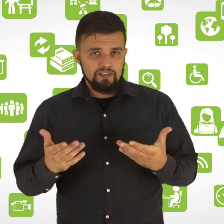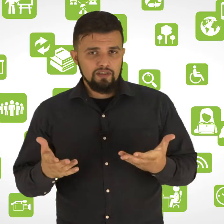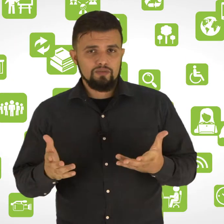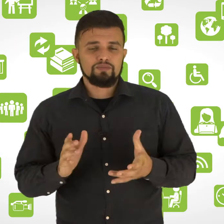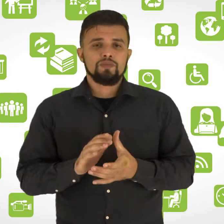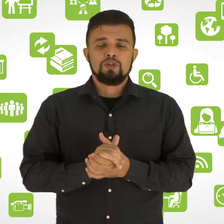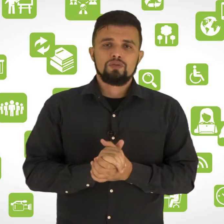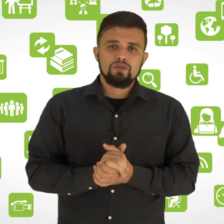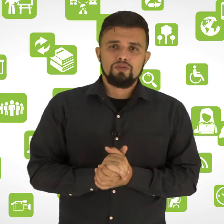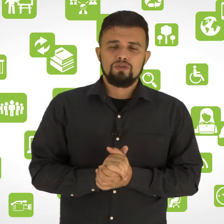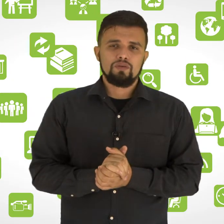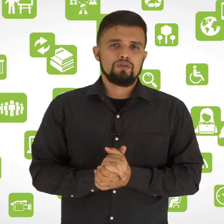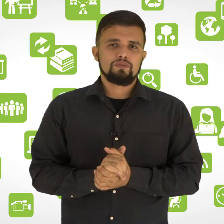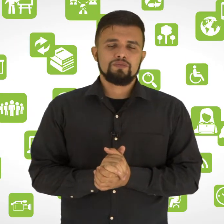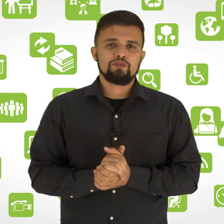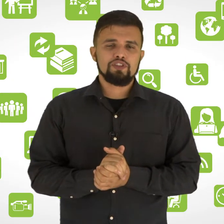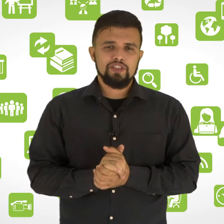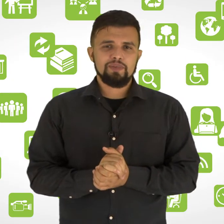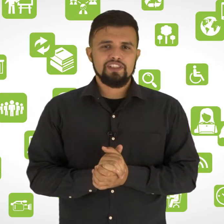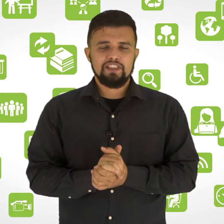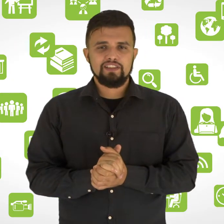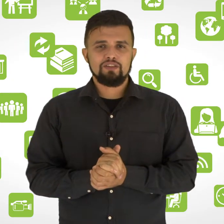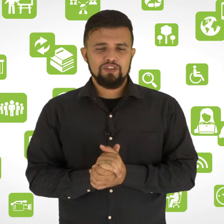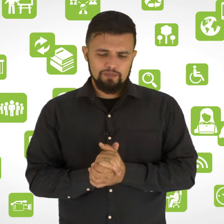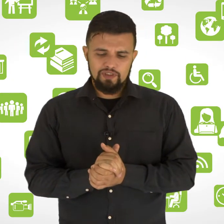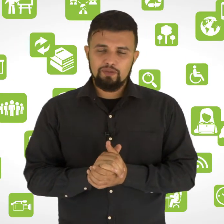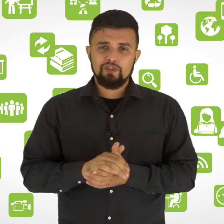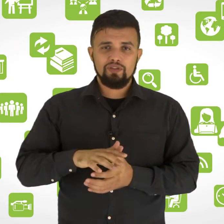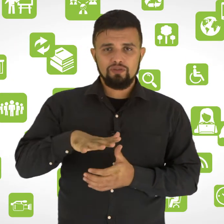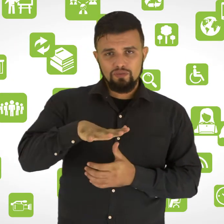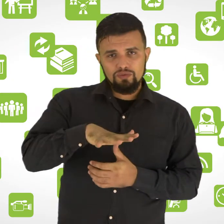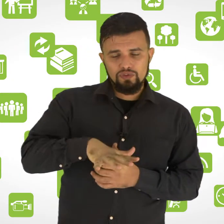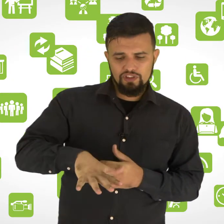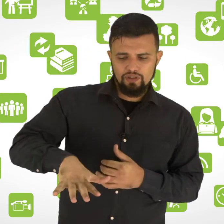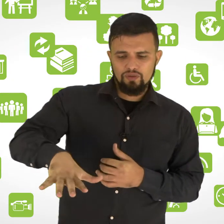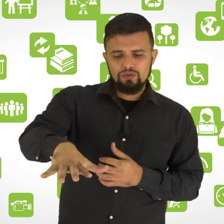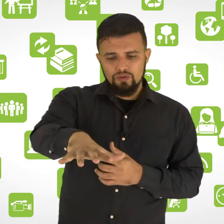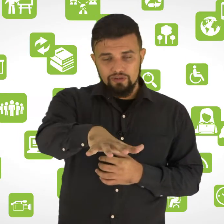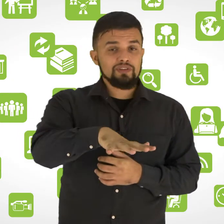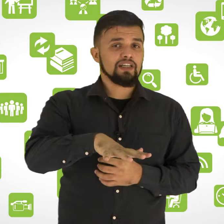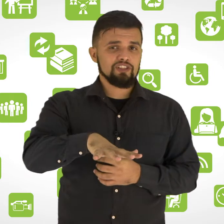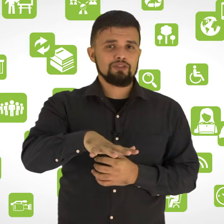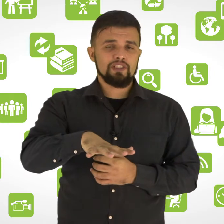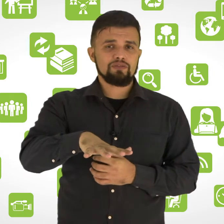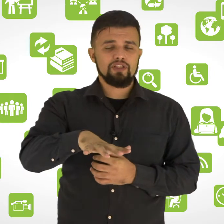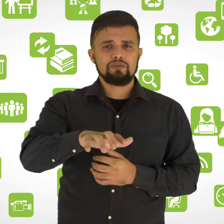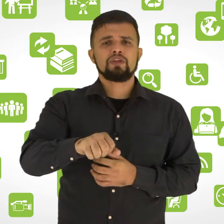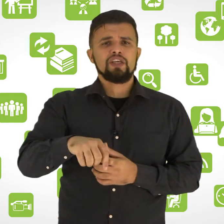Então, no vídeo de apresentação vocês perceberam que um dos interlocutores usavam esse espaço neutro.